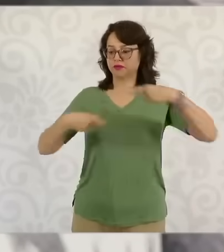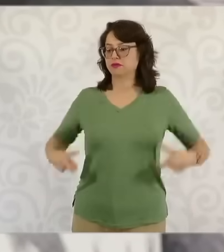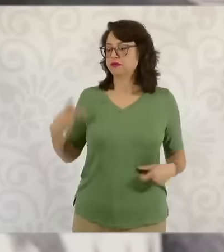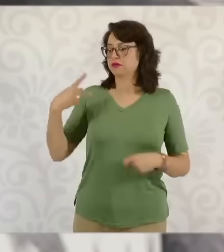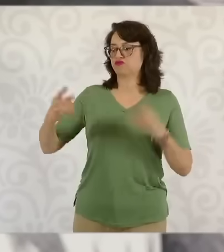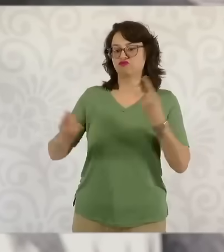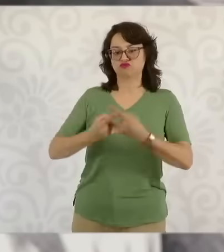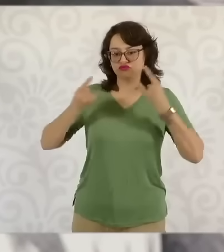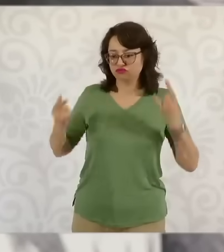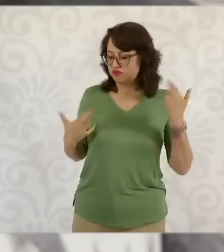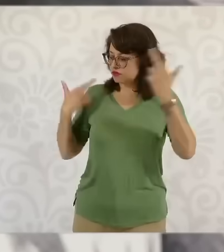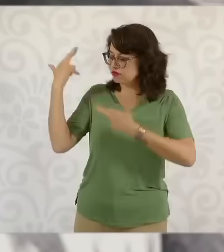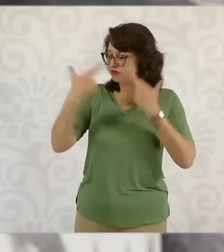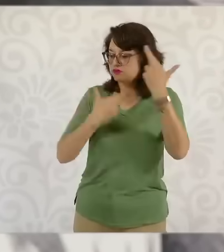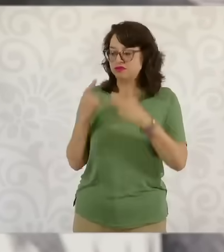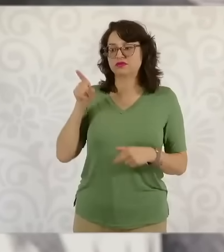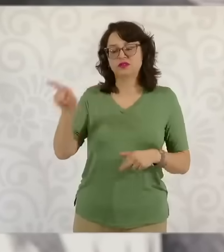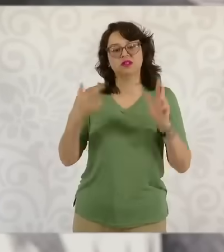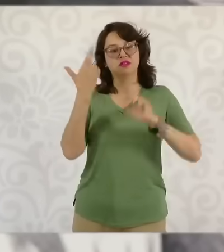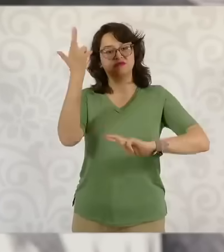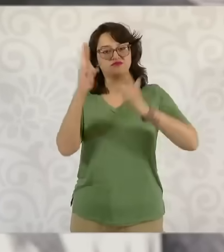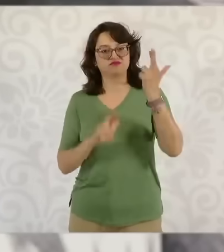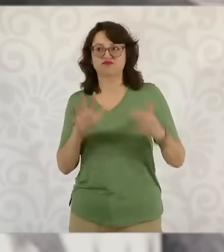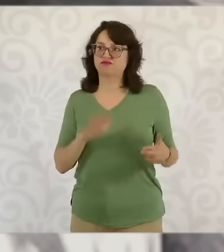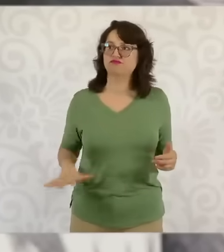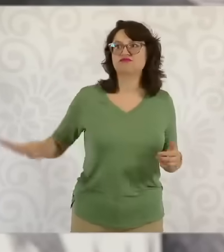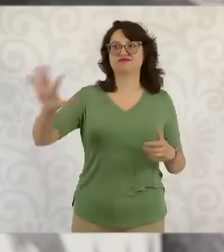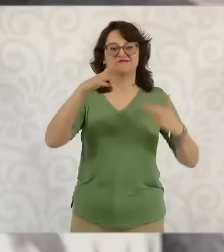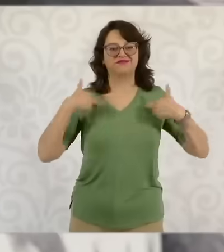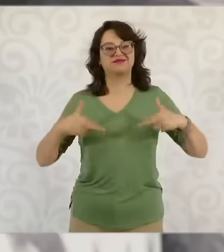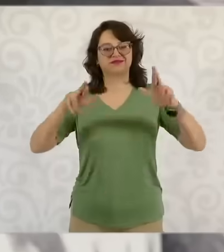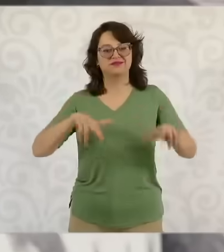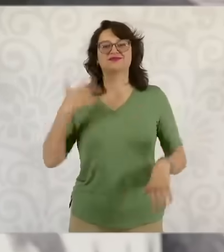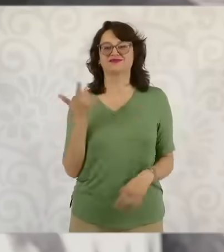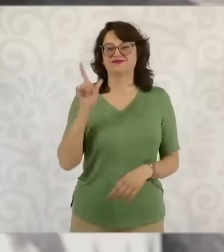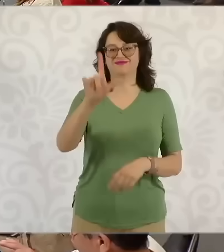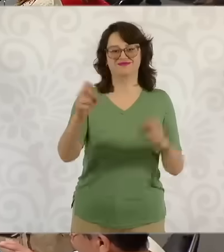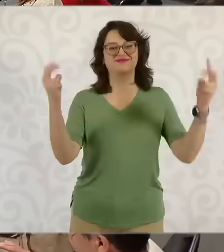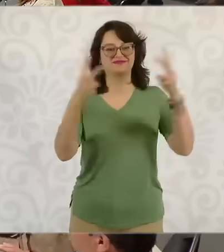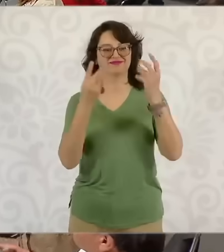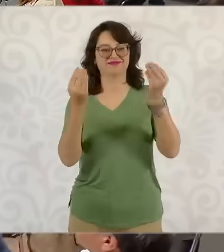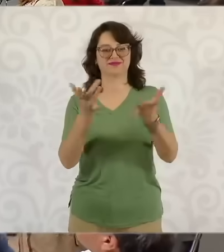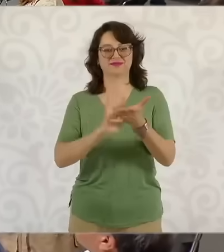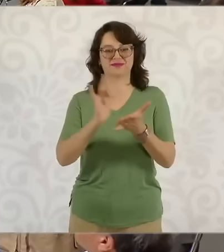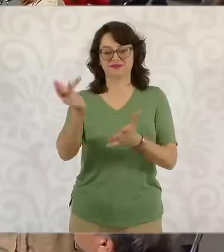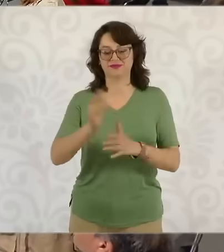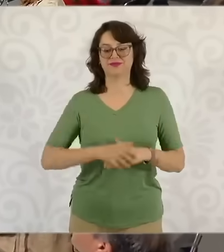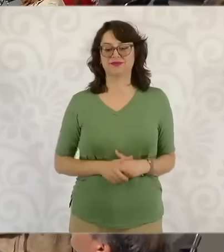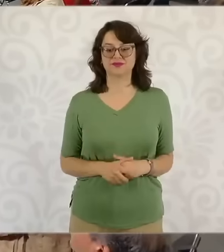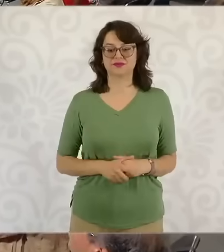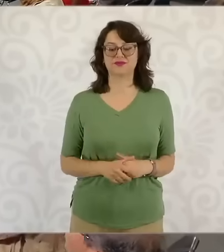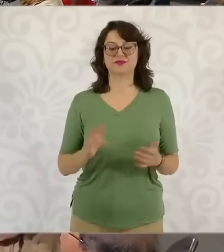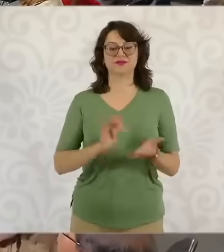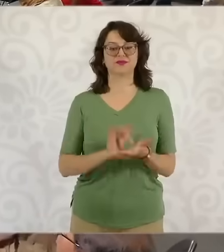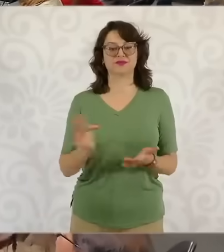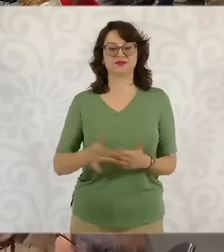revolucionario que encarnó los ideales del pueblo nos vemos el próximo lunes muchas gracias gracias